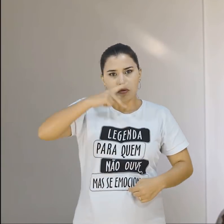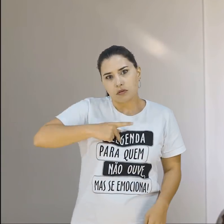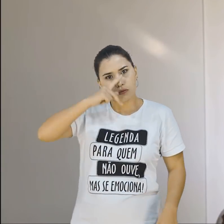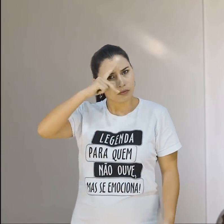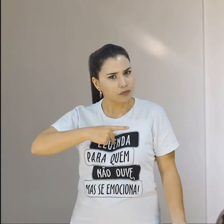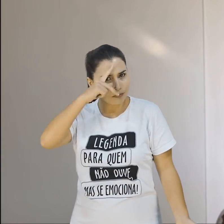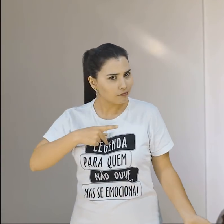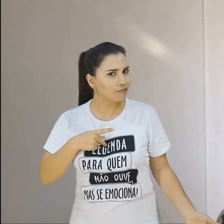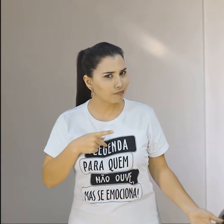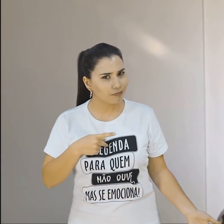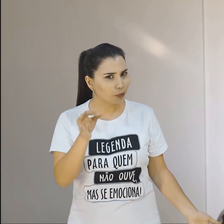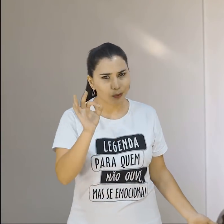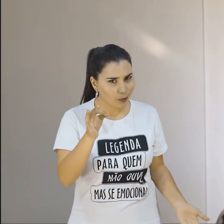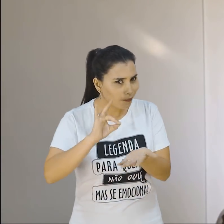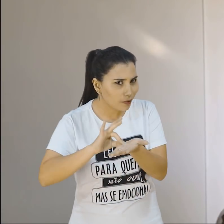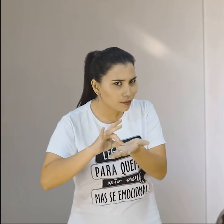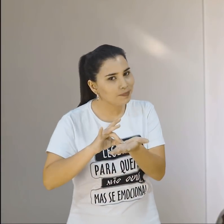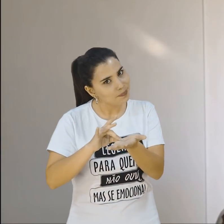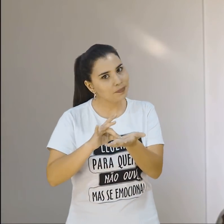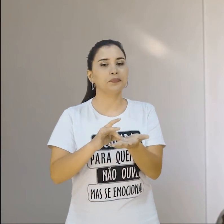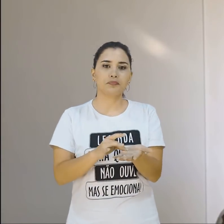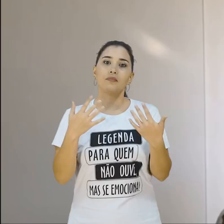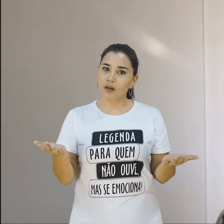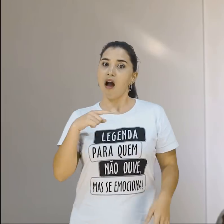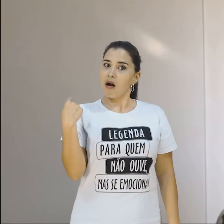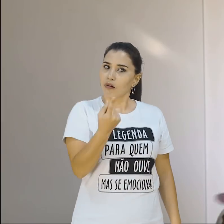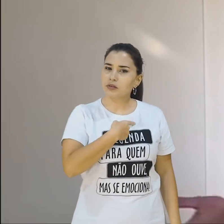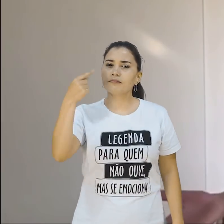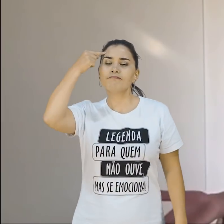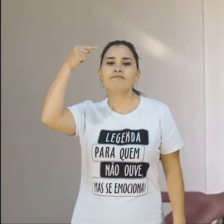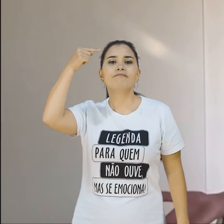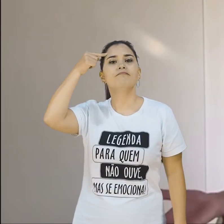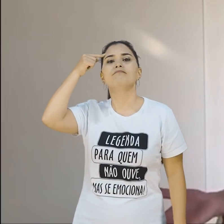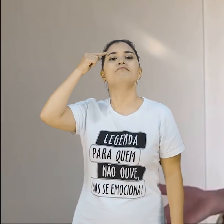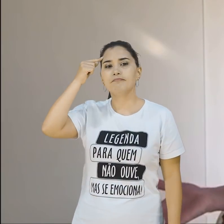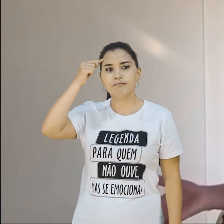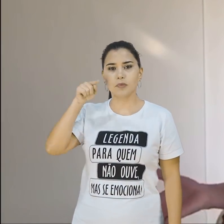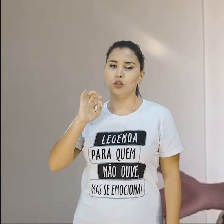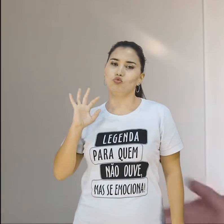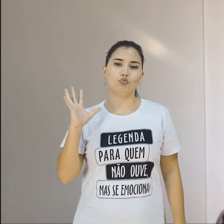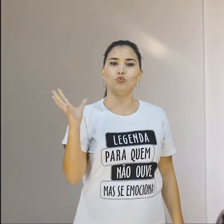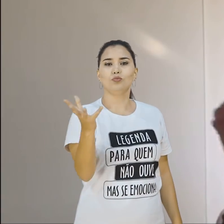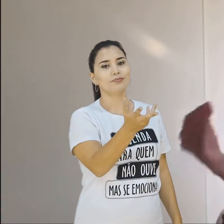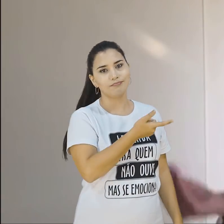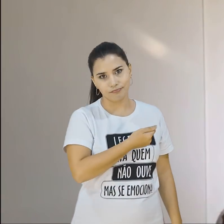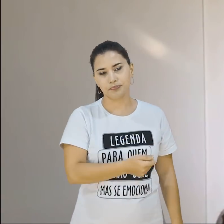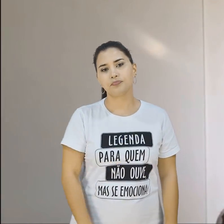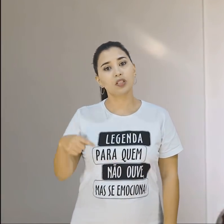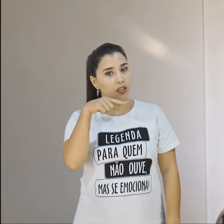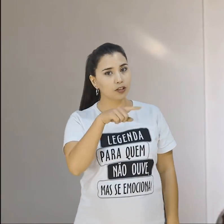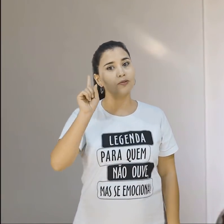E a gente não pode pensar só no nosso umbigo, não é verdade? A gente tem que pensar em todo mundo.